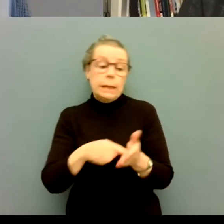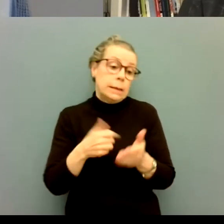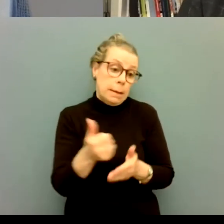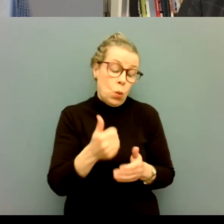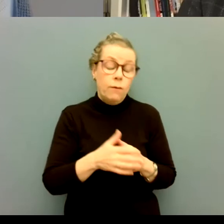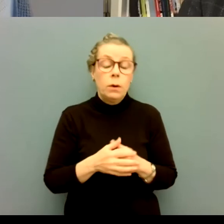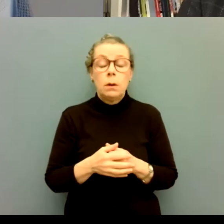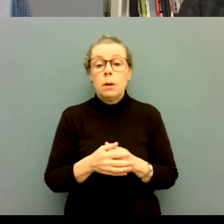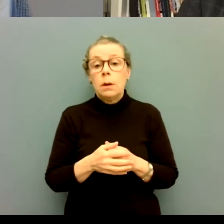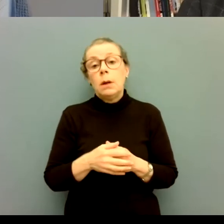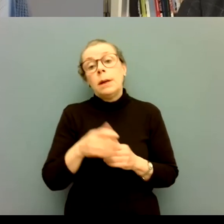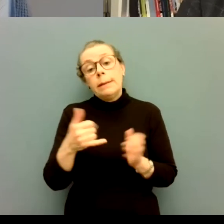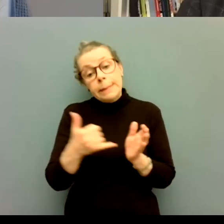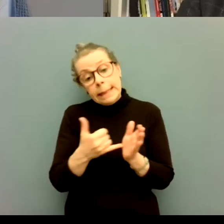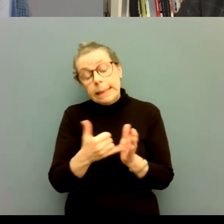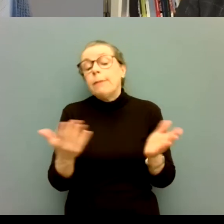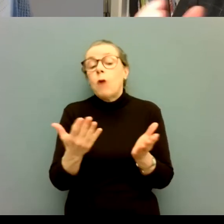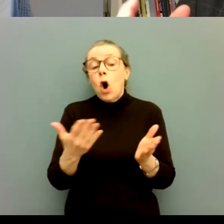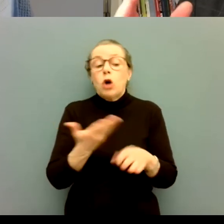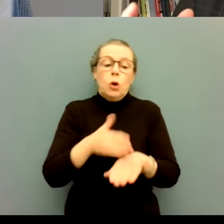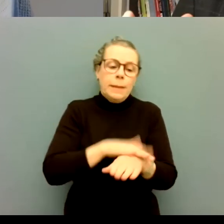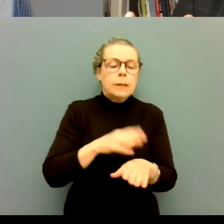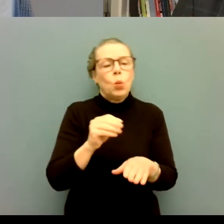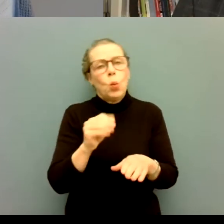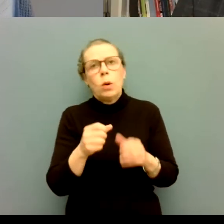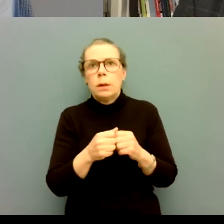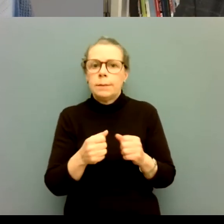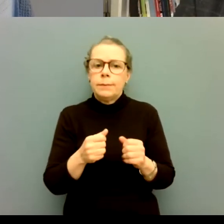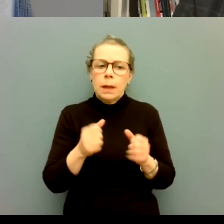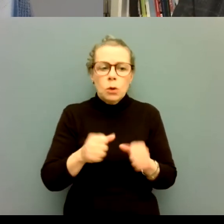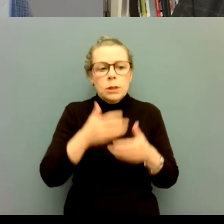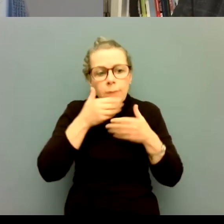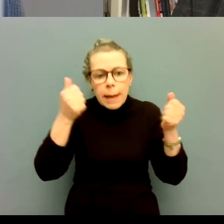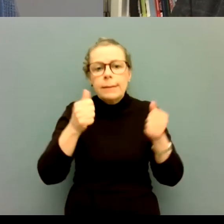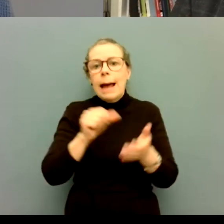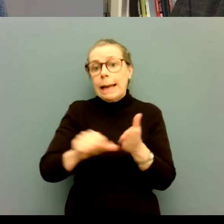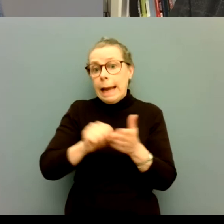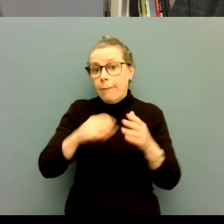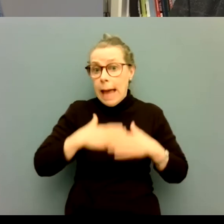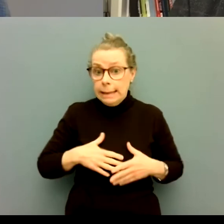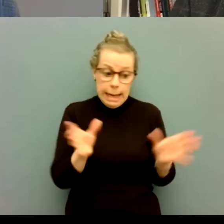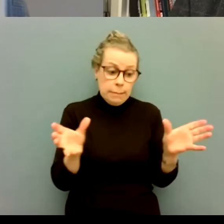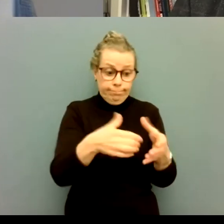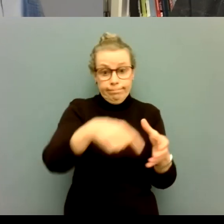Det handlar om dels att förbättra elevhälsan men också se till att lärare-